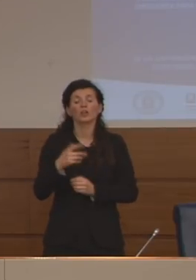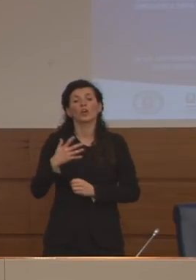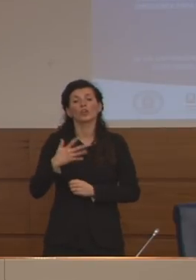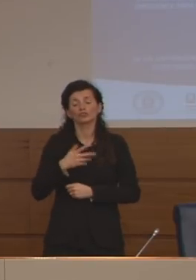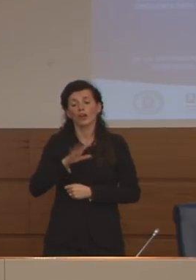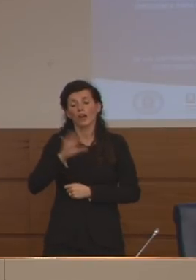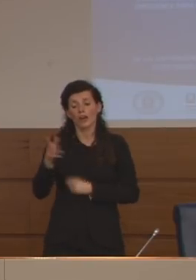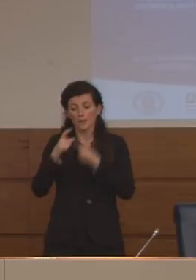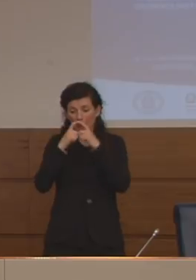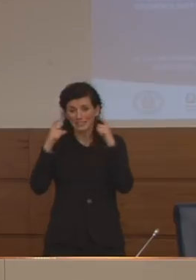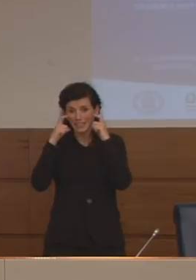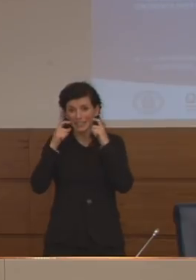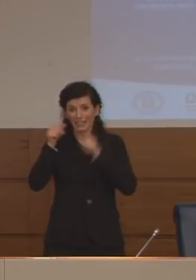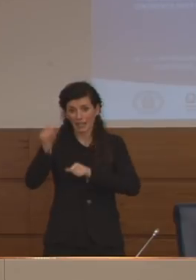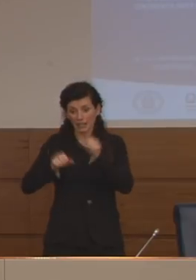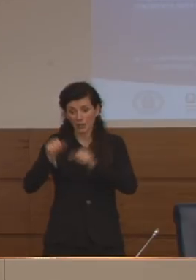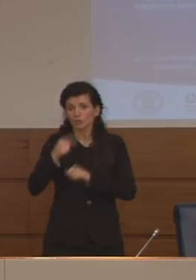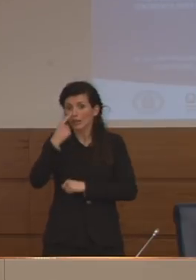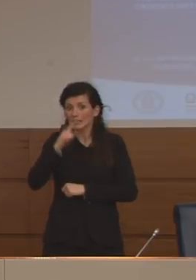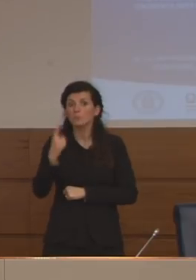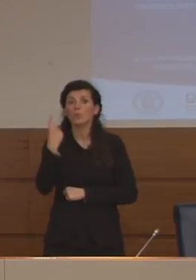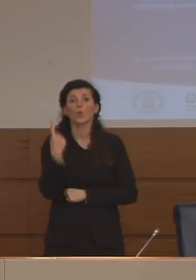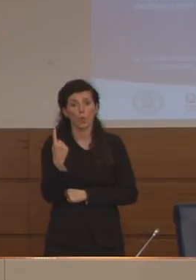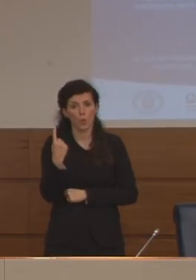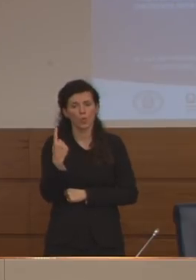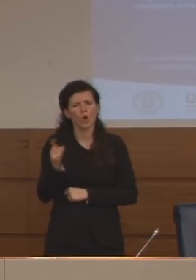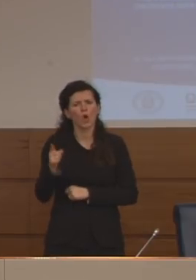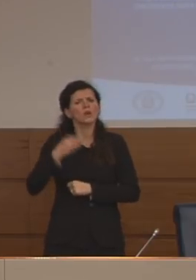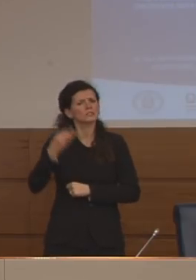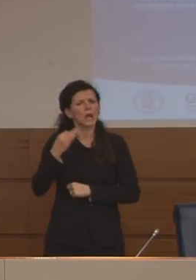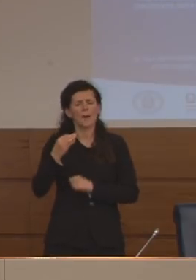sono sempre classificate come dispositivi medici, che però vengono